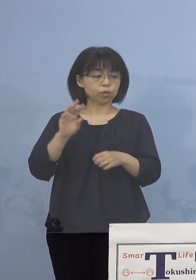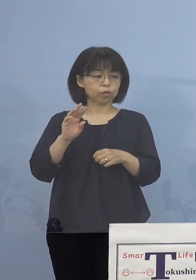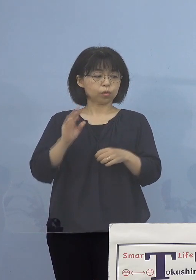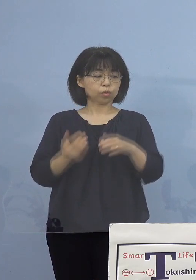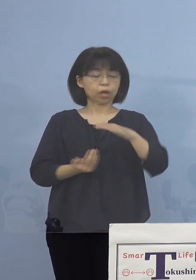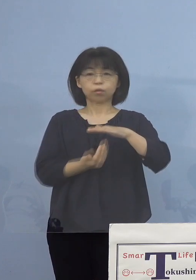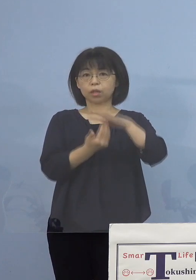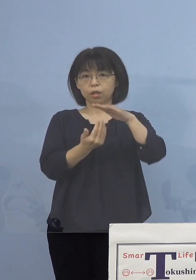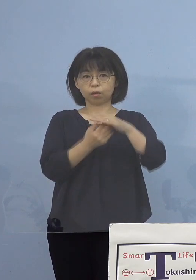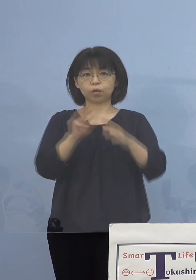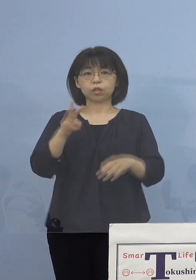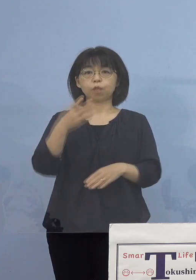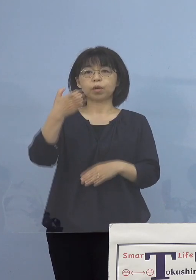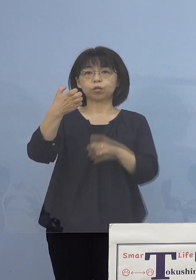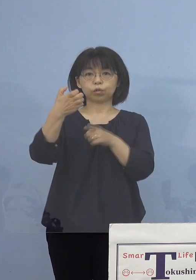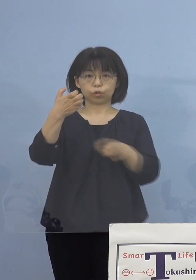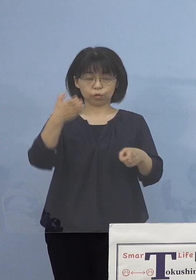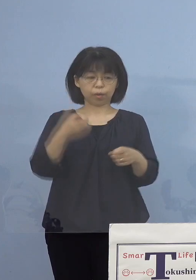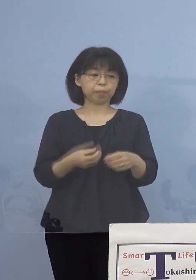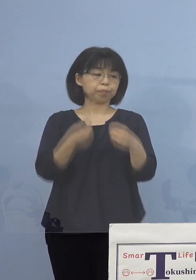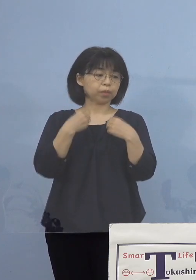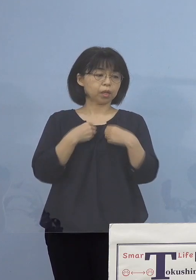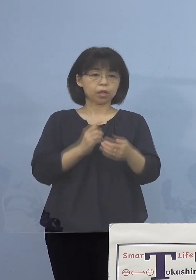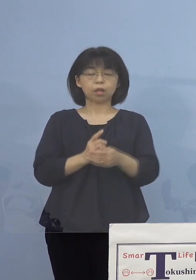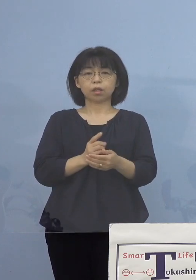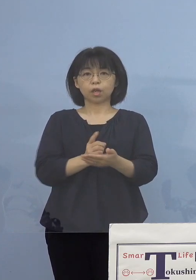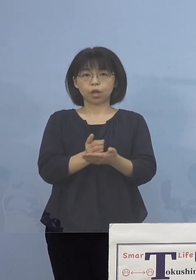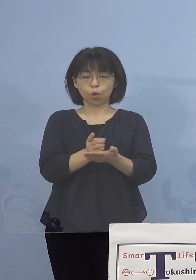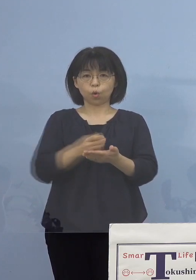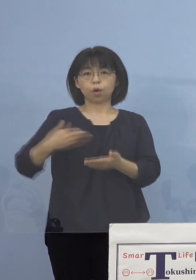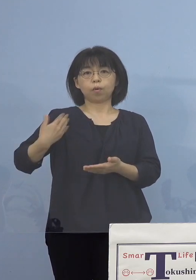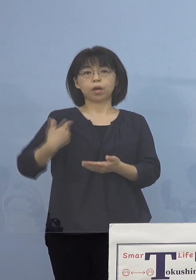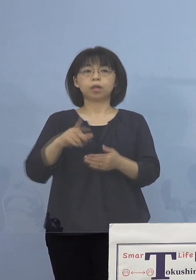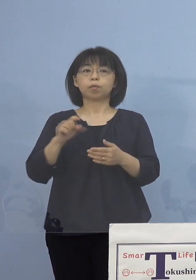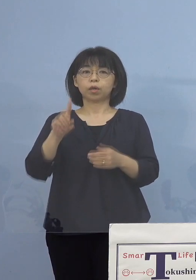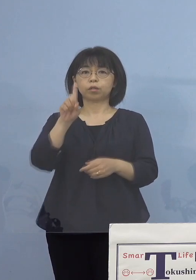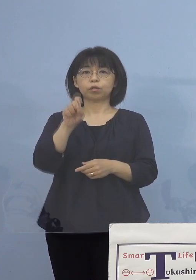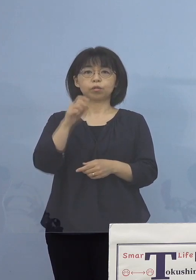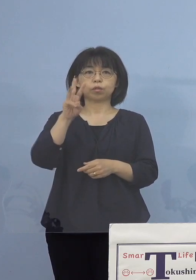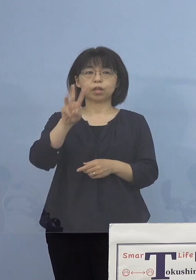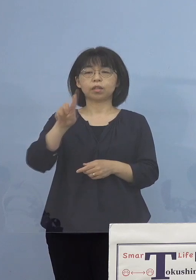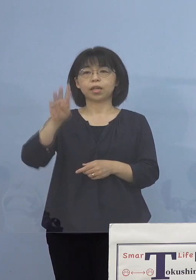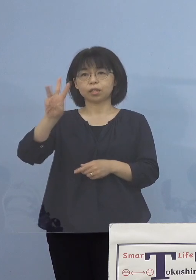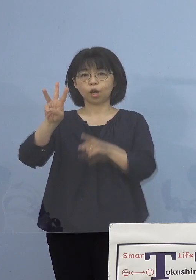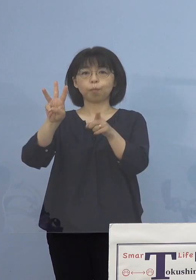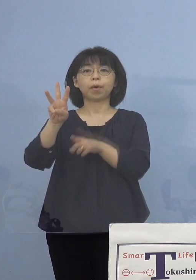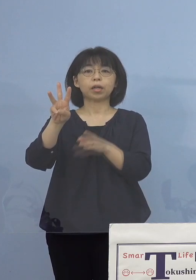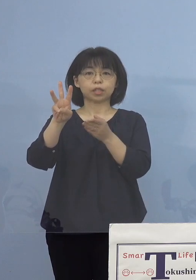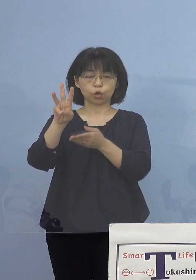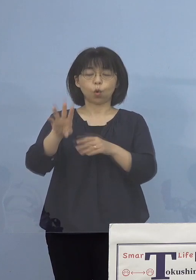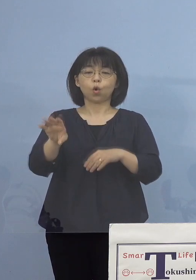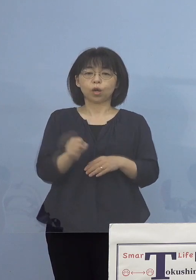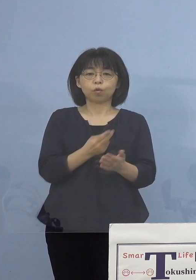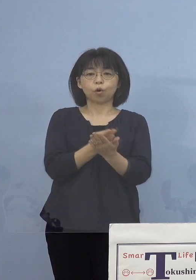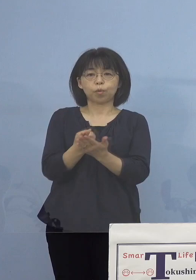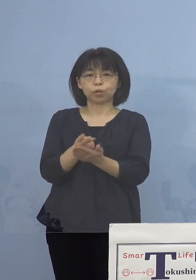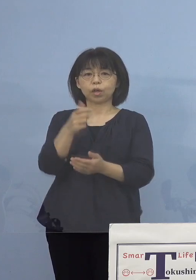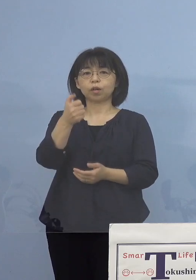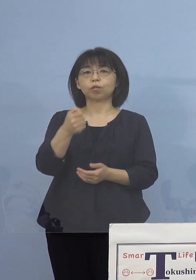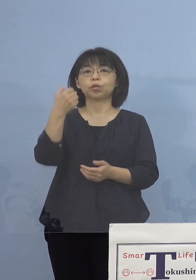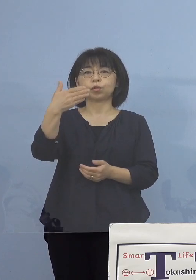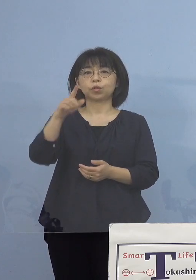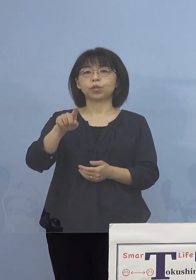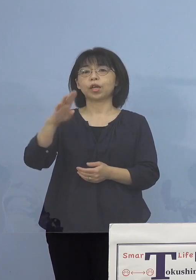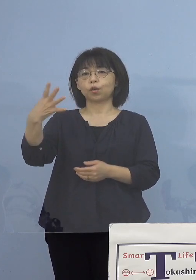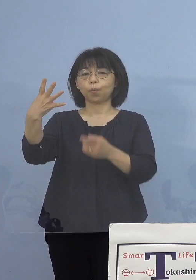感染経路不明割合は13.3パーセント 確保病床の使用率は59.4パーセント